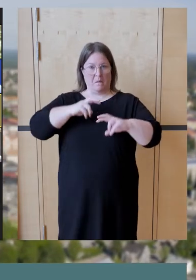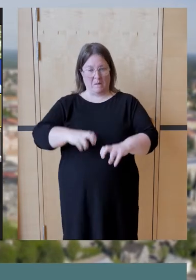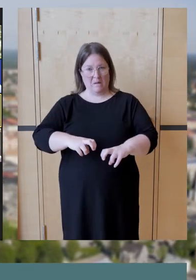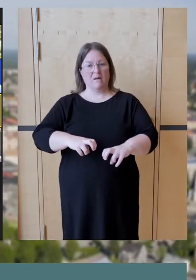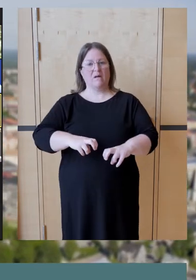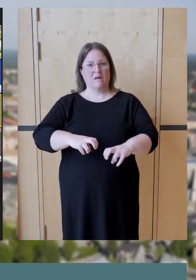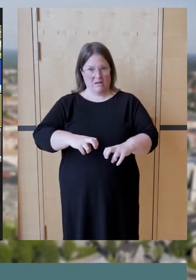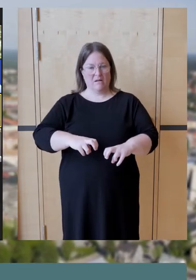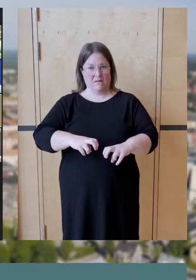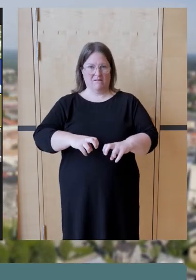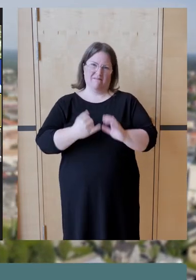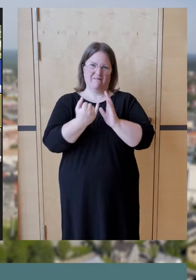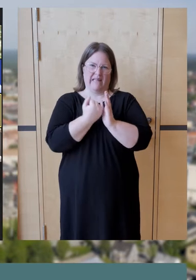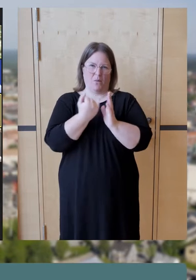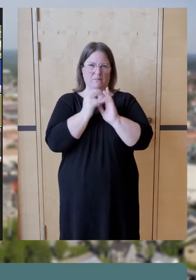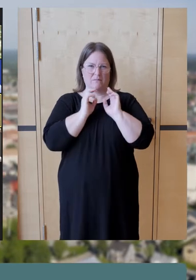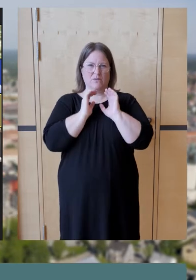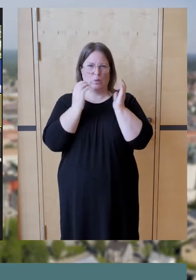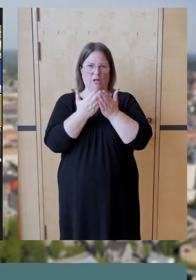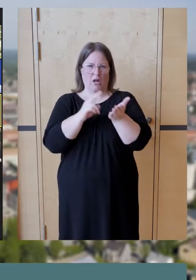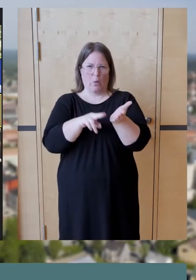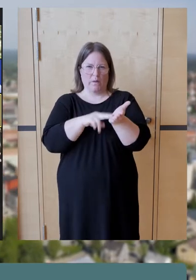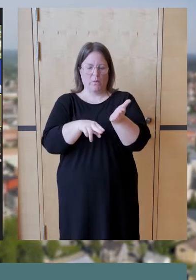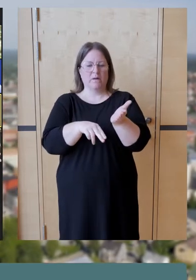Eller socialkontoret Behöver du inte att vi klarar